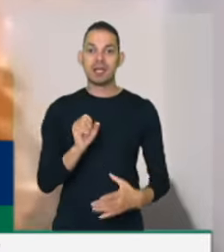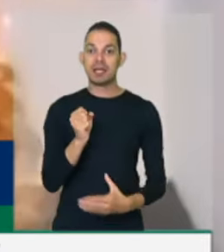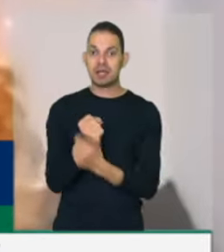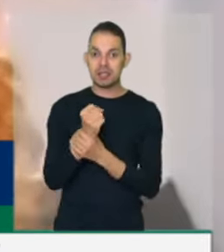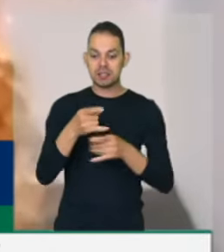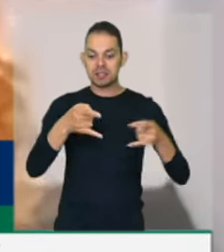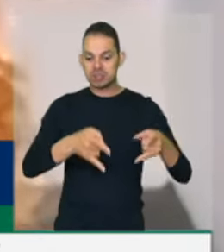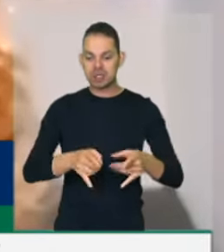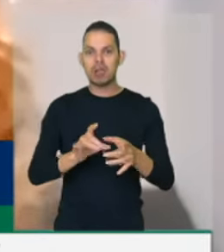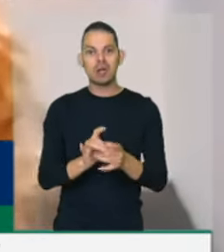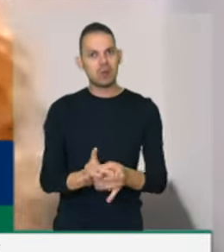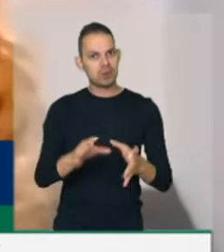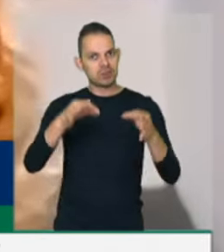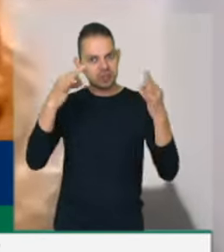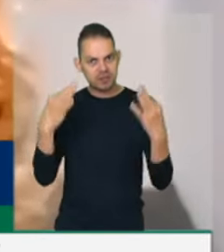VALOR ACIMA DA TABELA DO SUS, É DINHEIRO PÚBLICO,